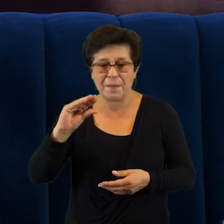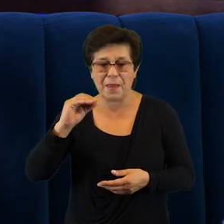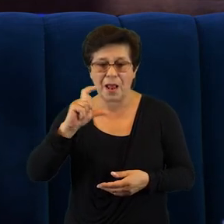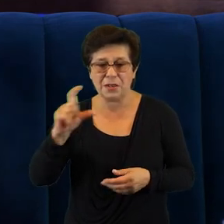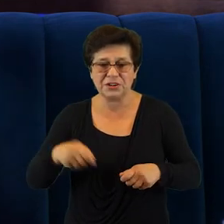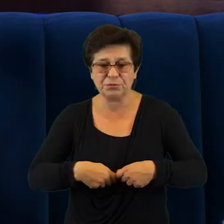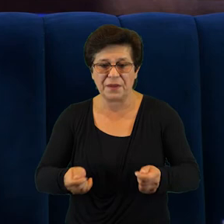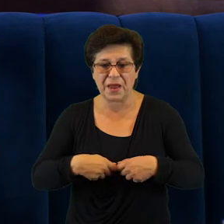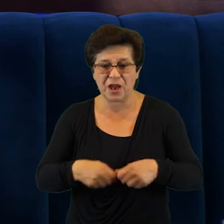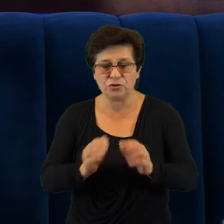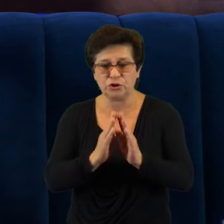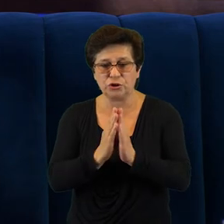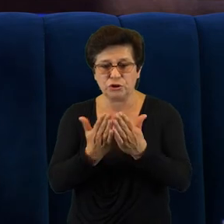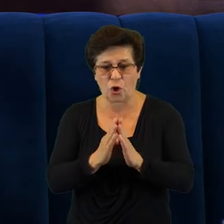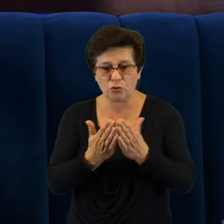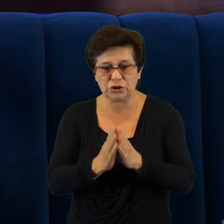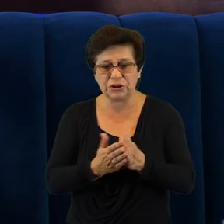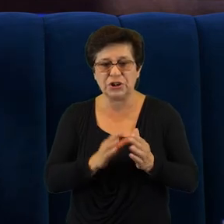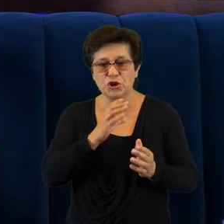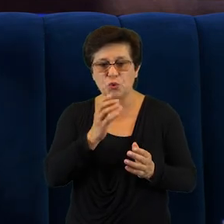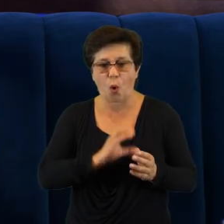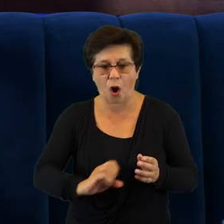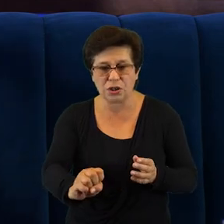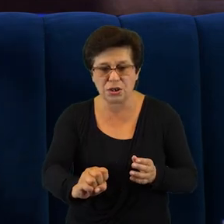Mendele Mojcher Sforim, nazywa się naprawdę Szalom Abramowicz